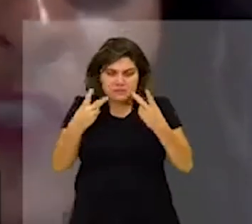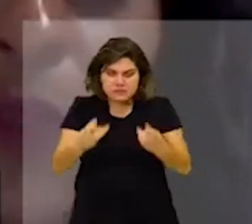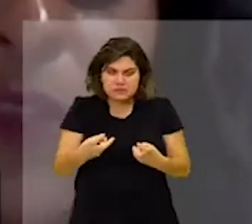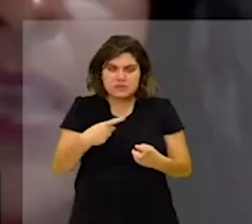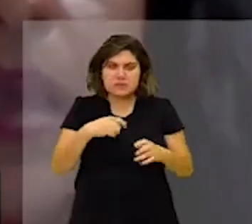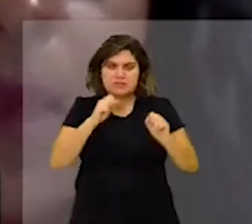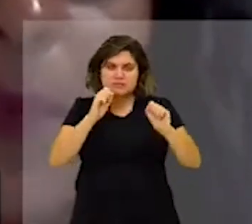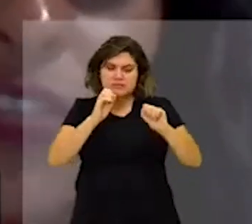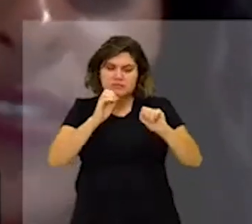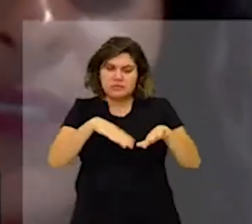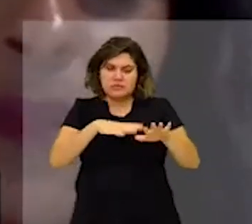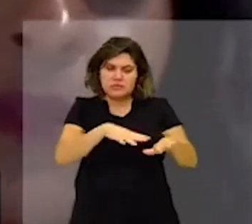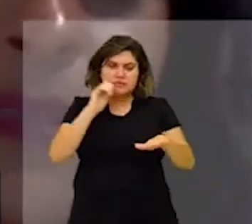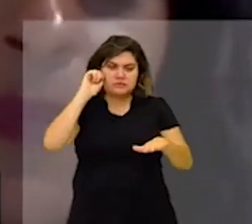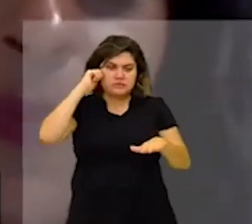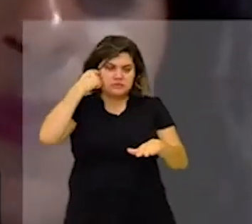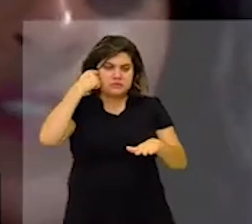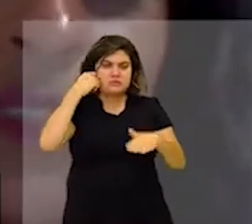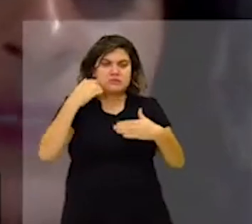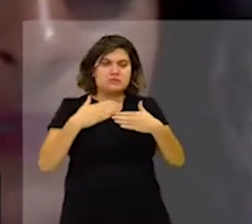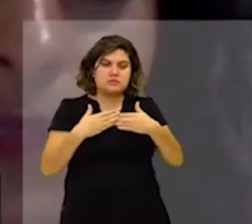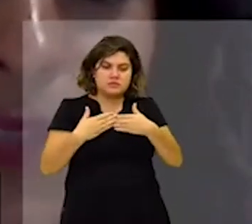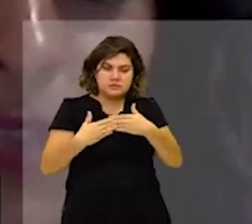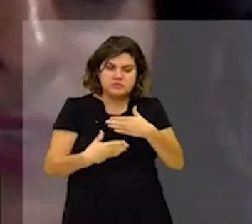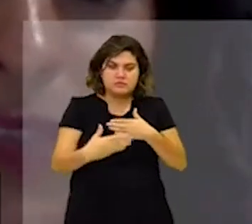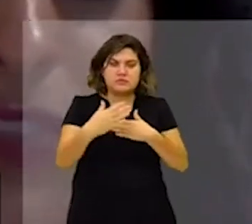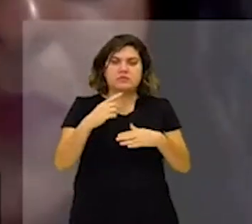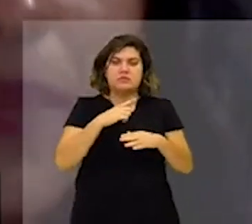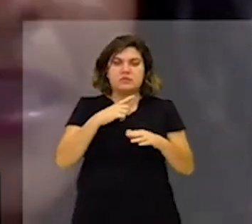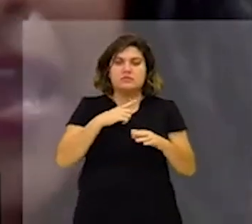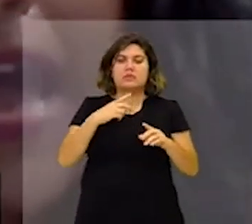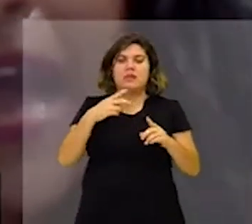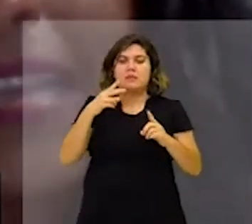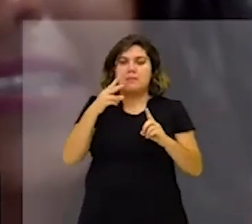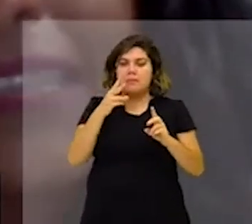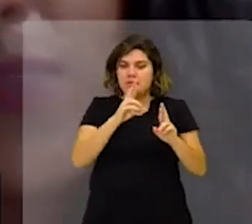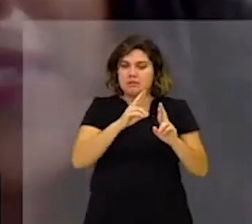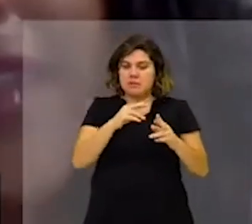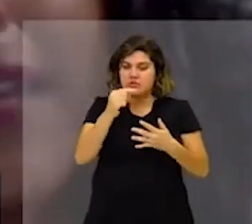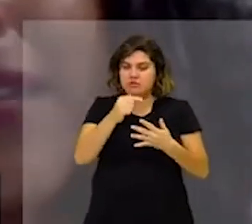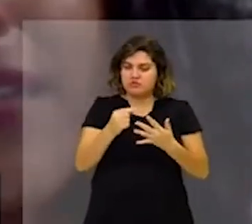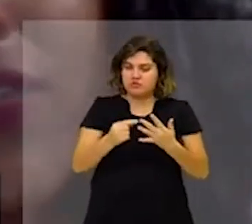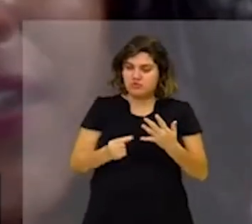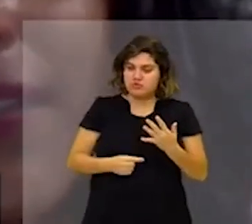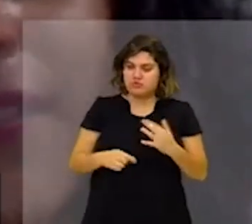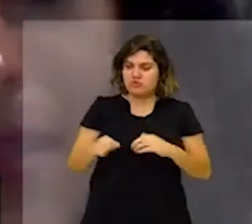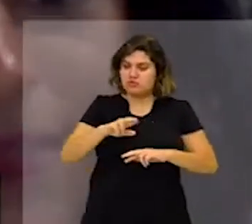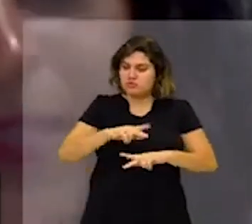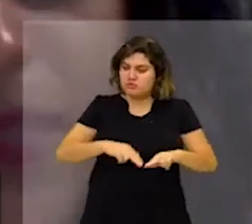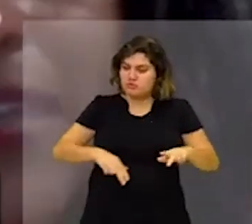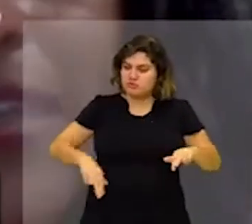foram vividos A partir dessa dessa perspectiva de sexualidade então aquele se consegue se candidatar